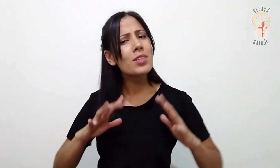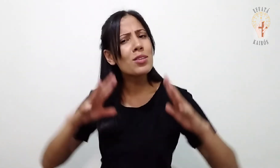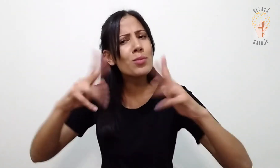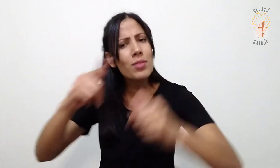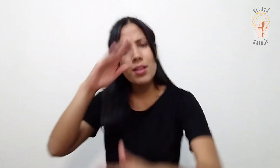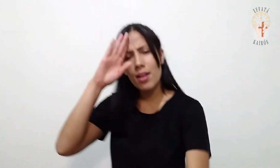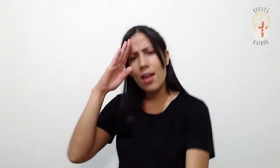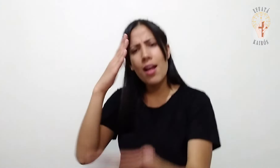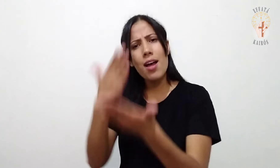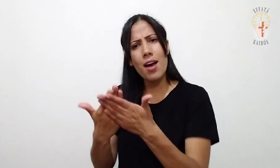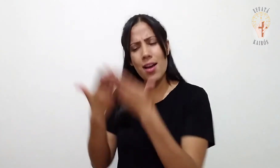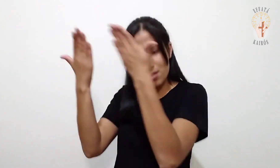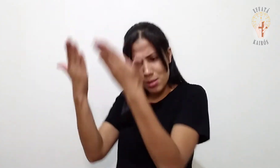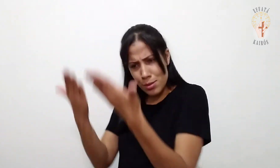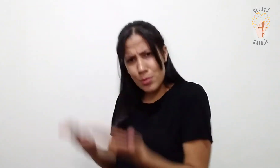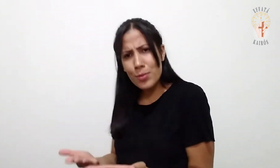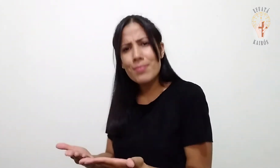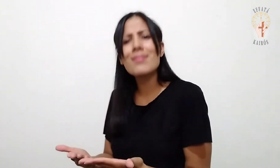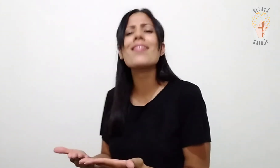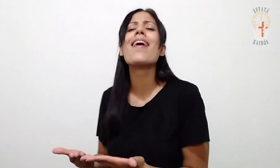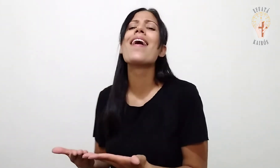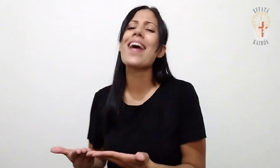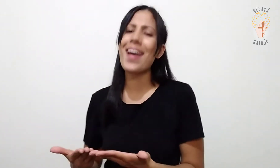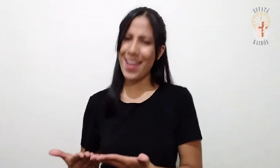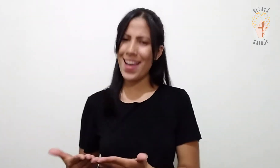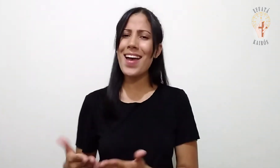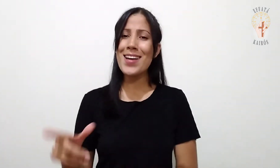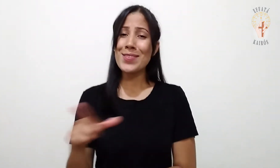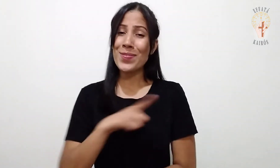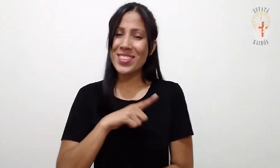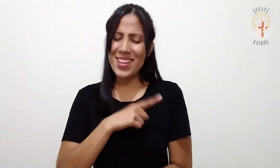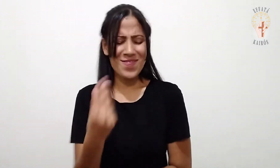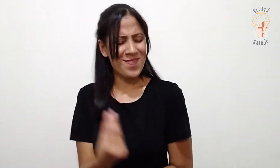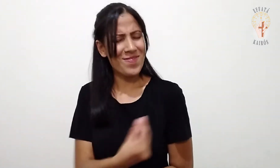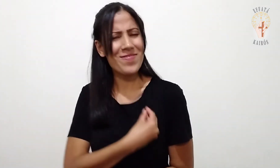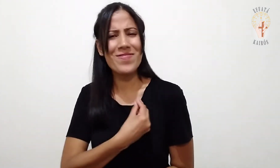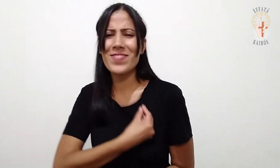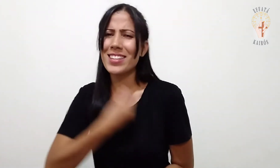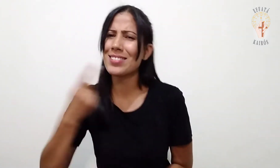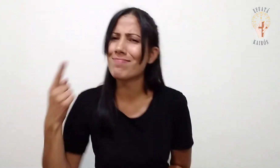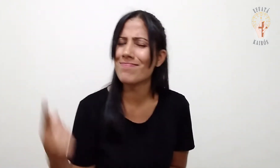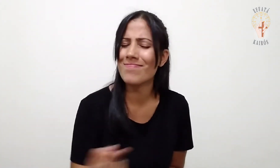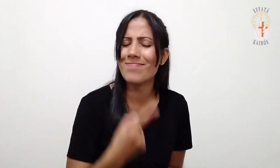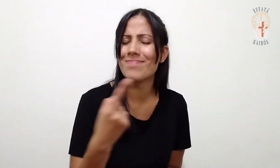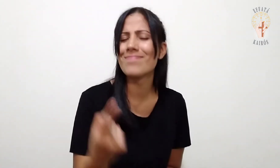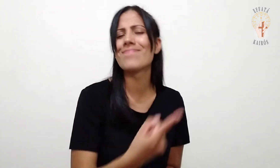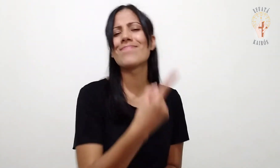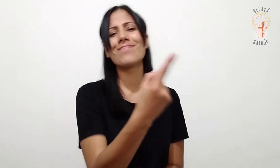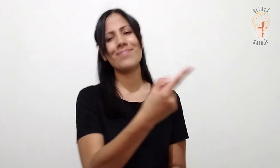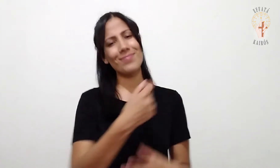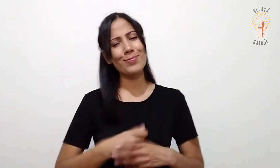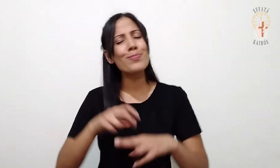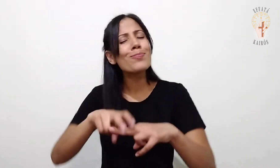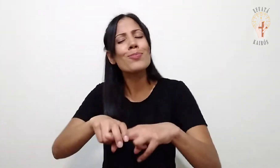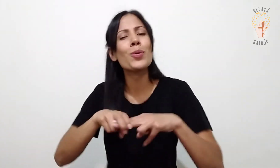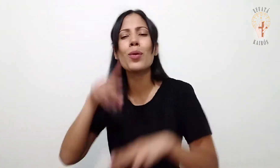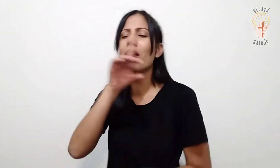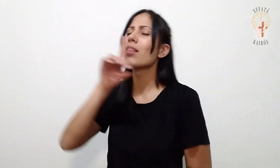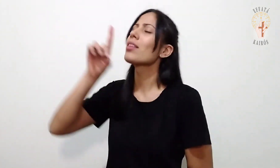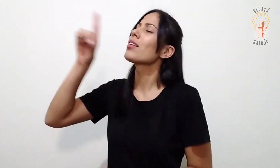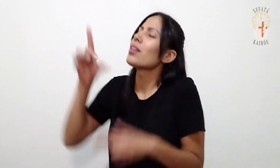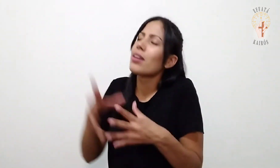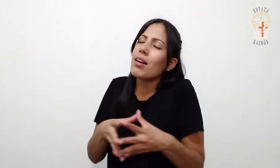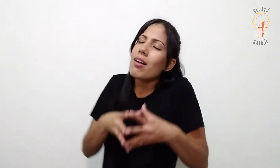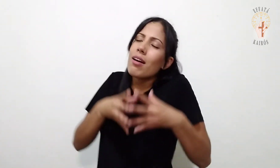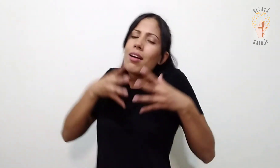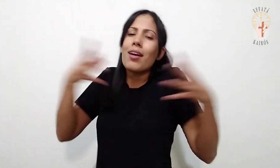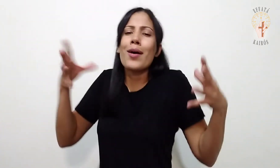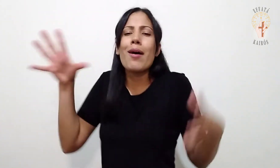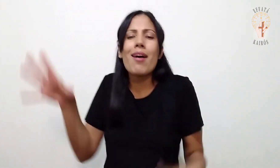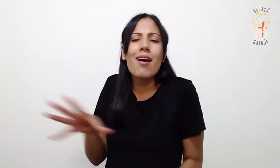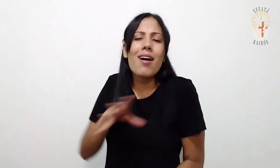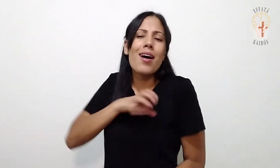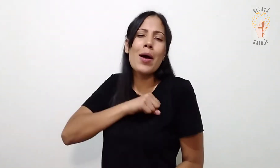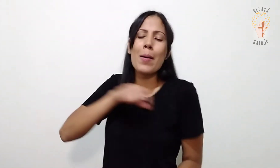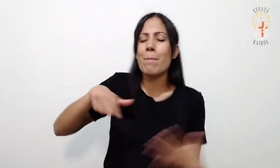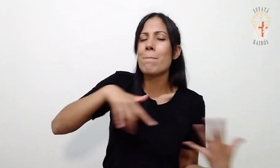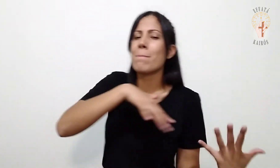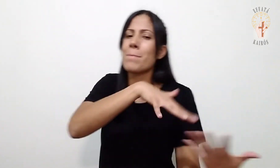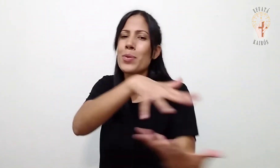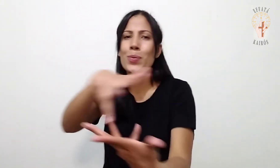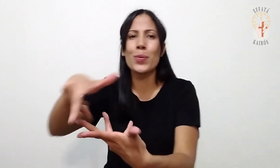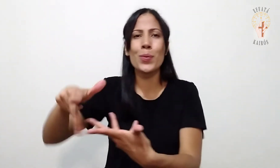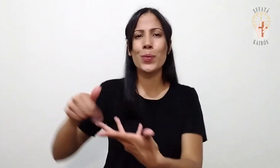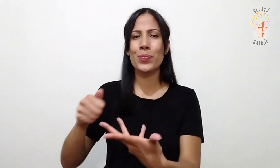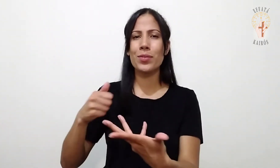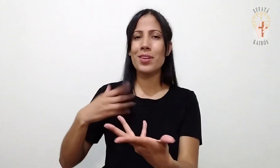(Jo 3,15) para que todos o que nele crerem tenham a vida eterna Ah pois Deus amou tanto o mundo que